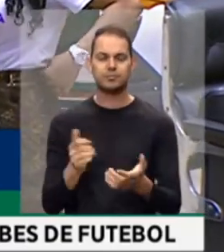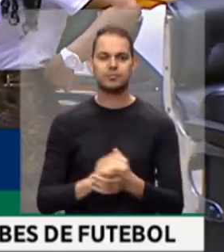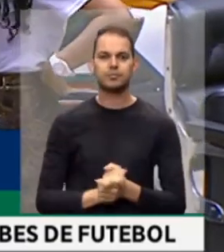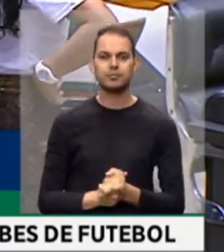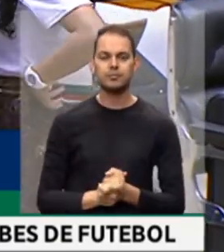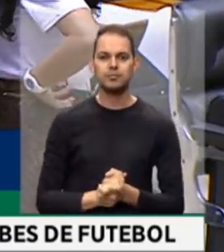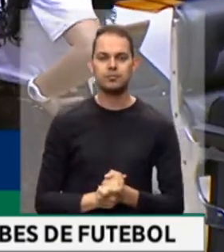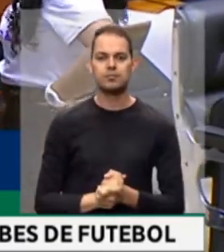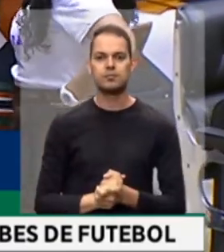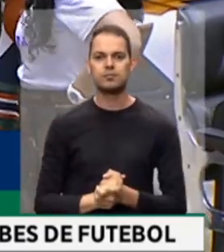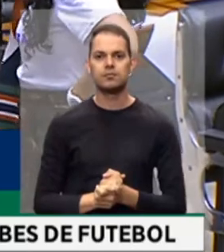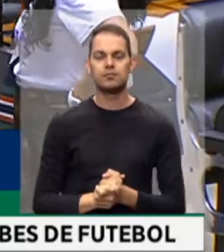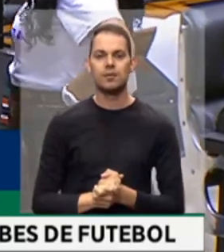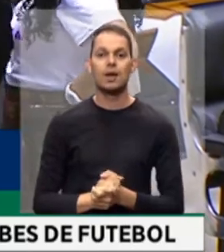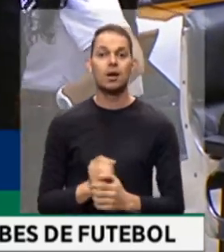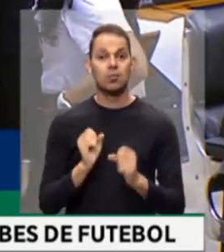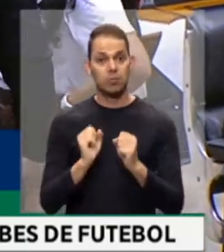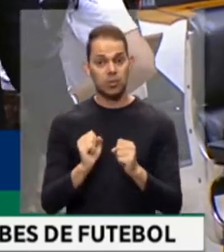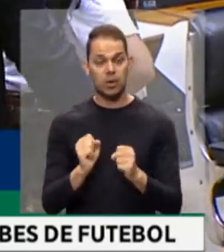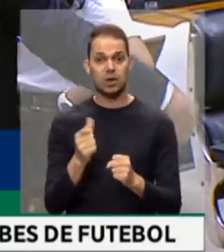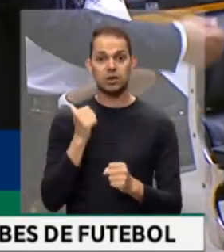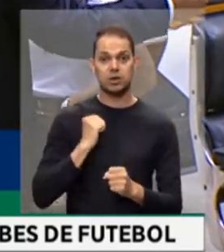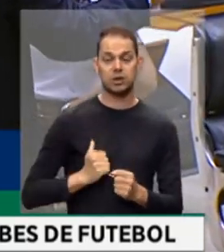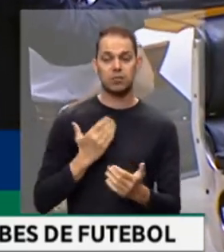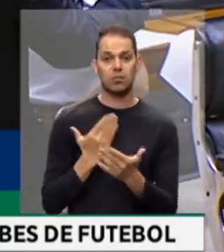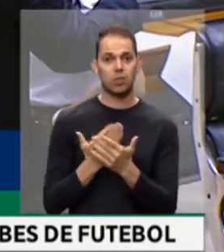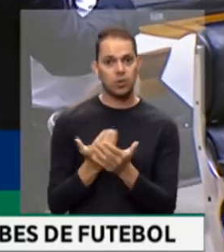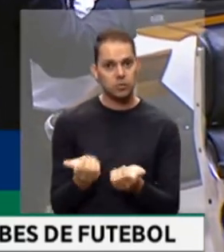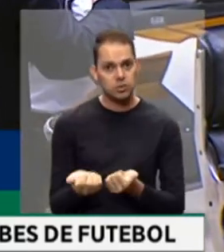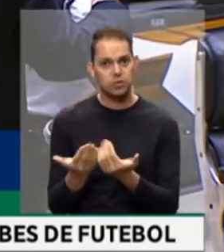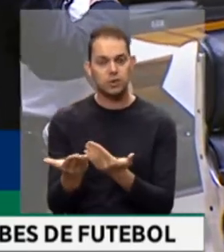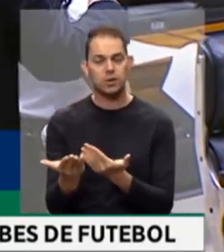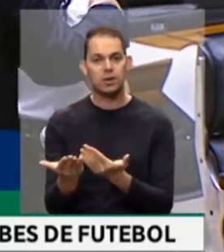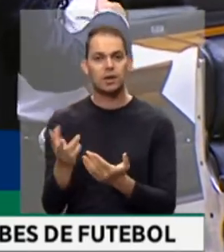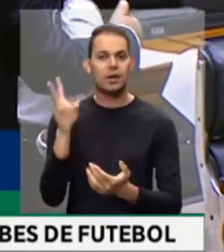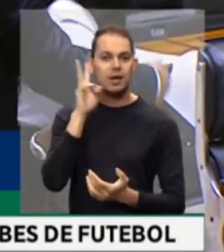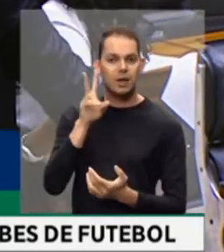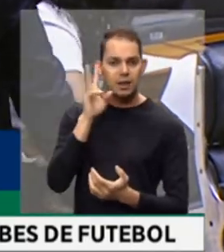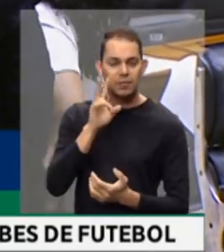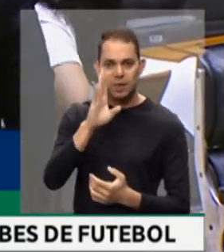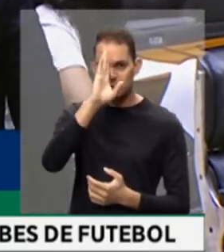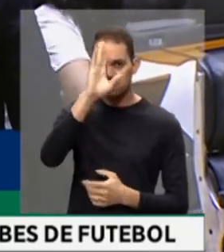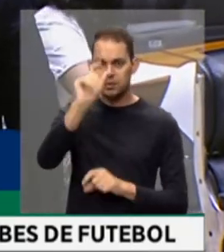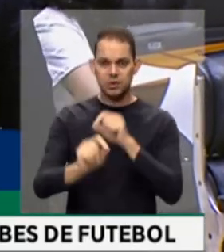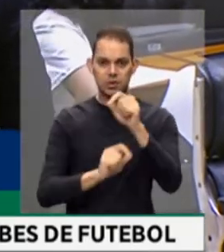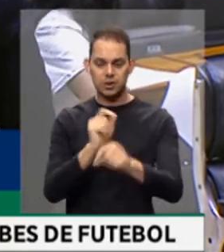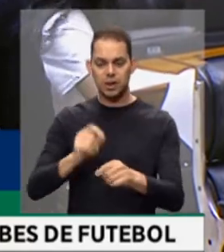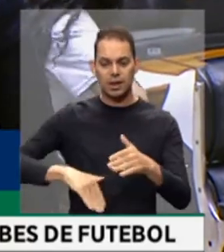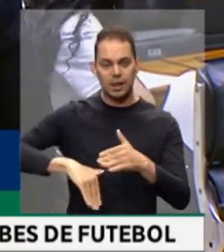A GENTE SABE QUE TEM JOGADORES MUITO JOVENS SUB 15, SUB 17 ETC, ELA PODE DAR BOLSAS DE ESTUDO. E A GENTE LEMBRA,